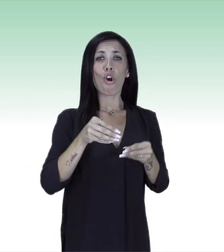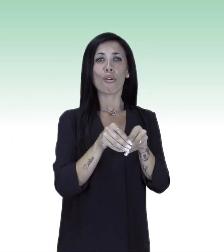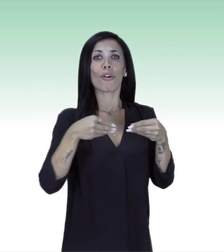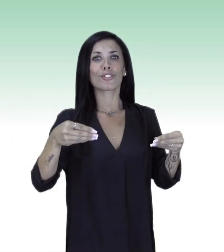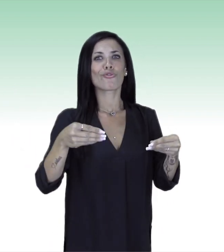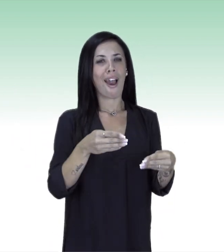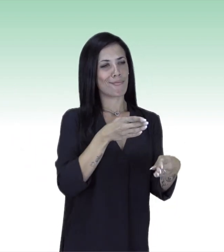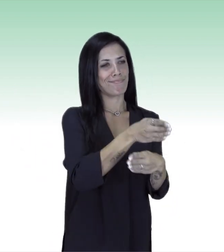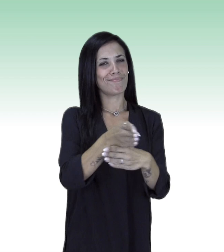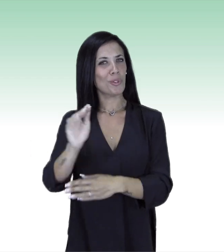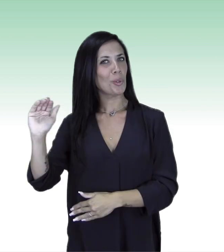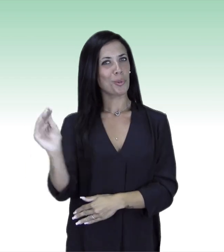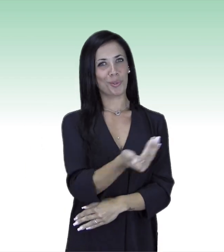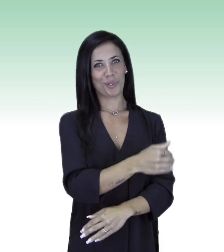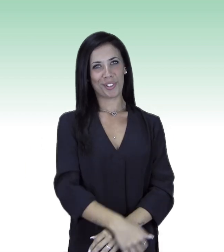e la partecipazione delle persone sorde alla società.